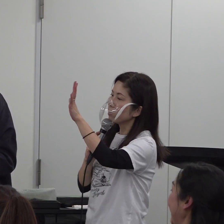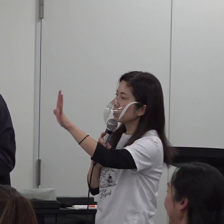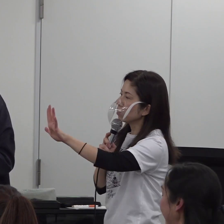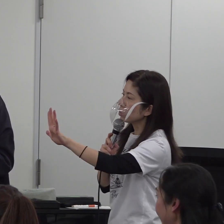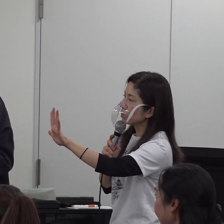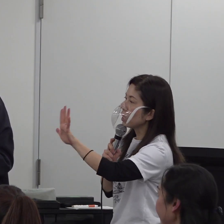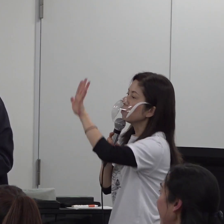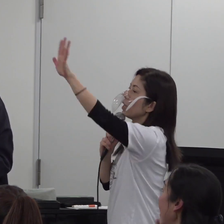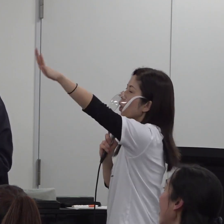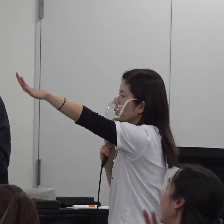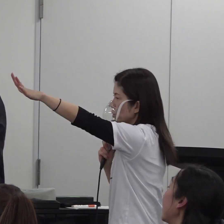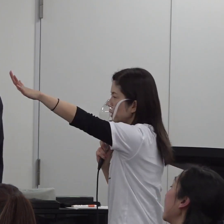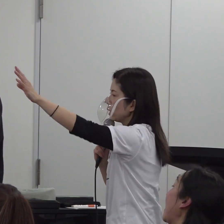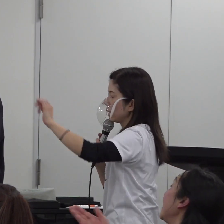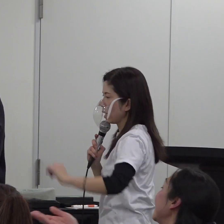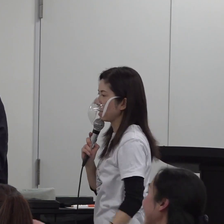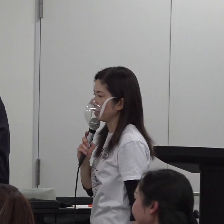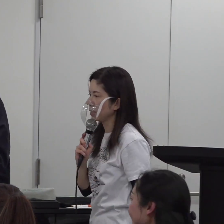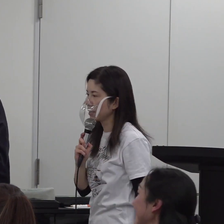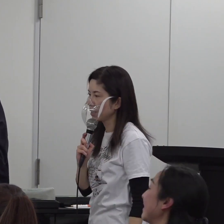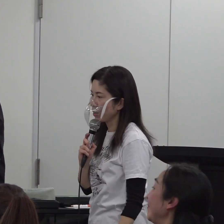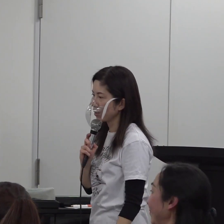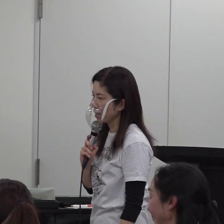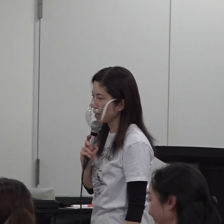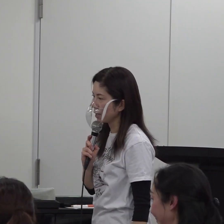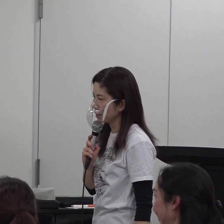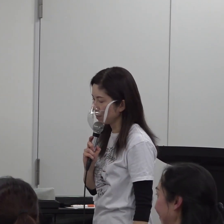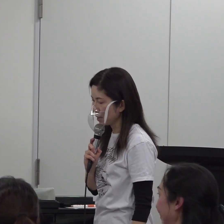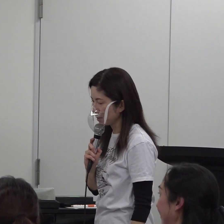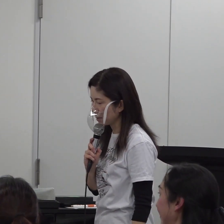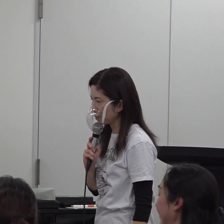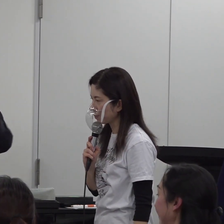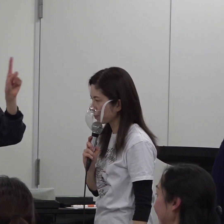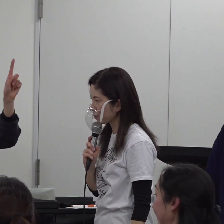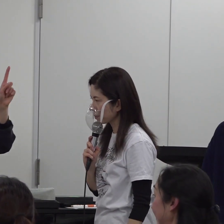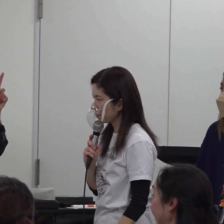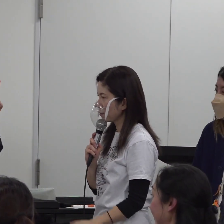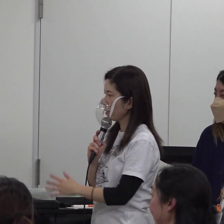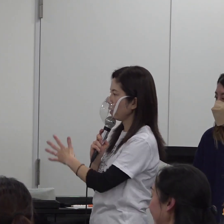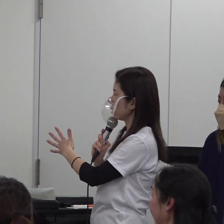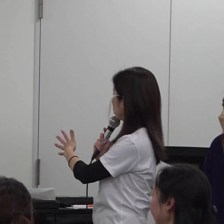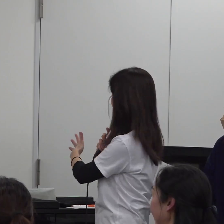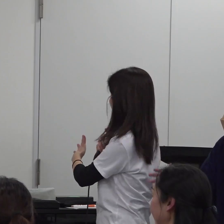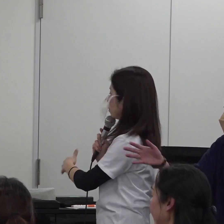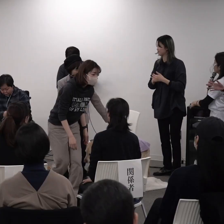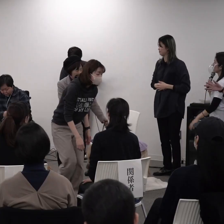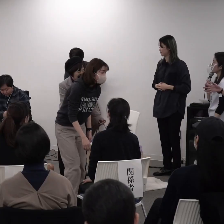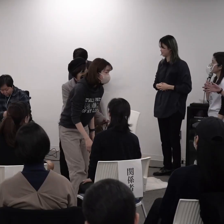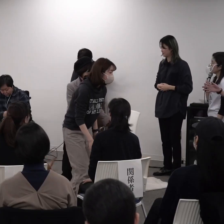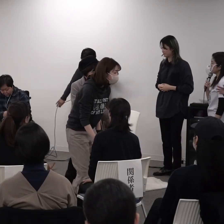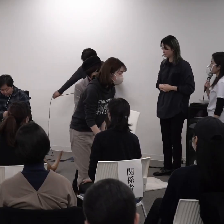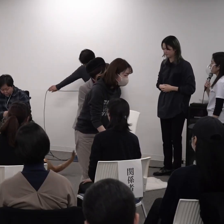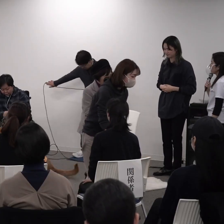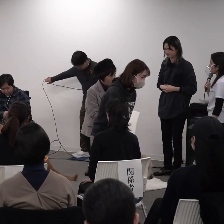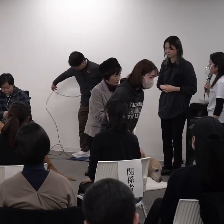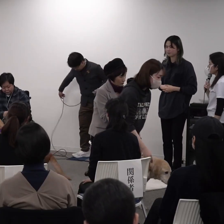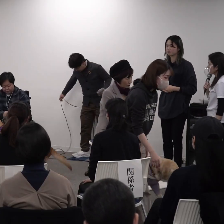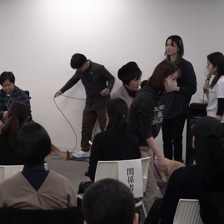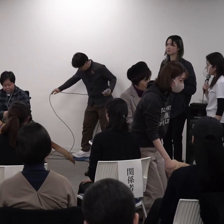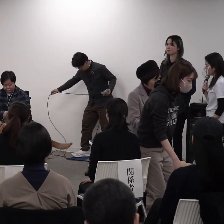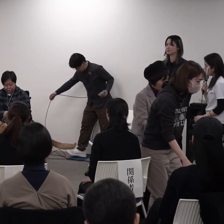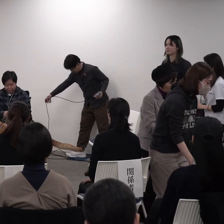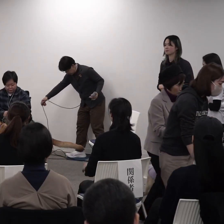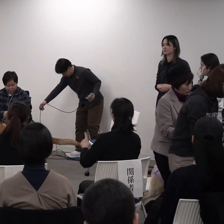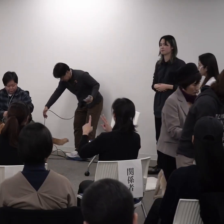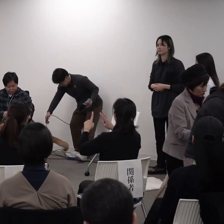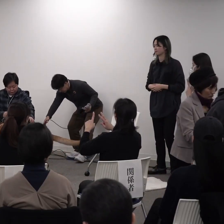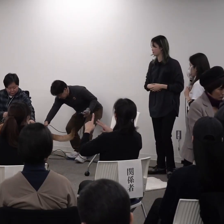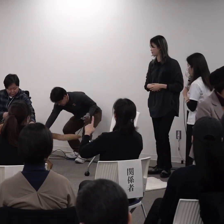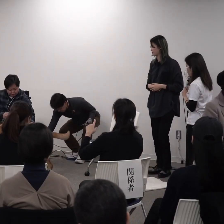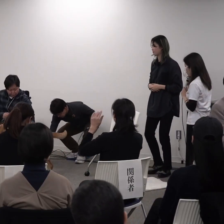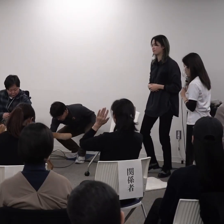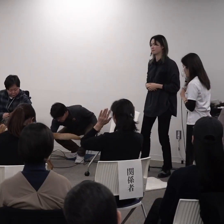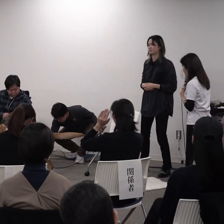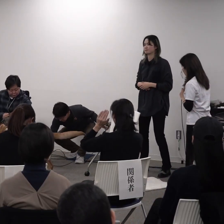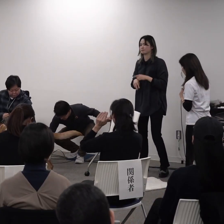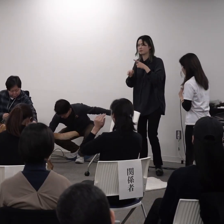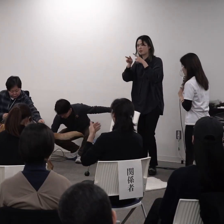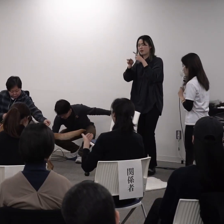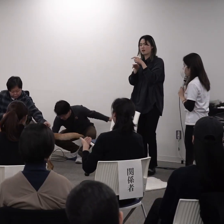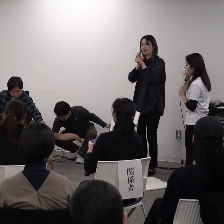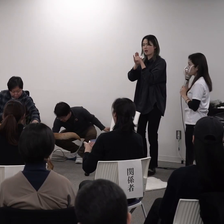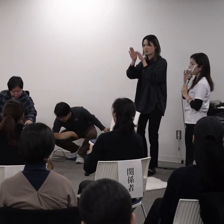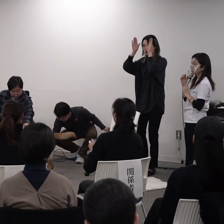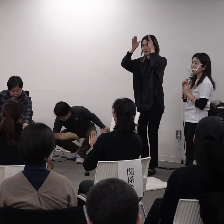松本さんは奥にお願いします では介助犬の実際のお仕事を見せていただこうと思います